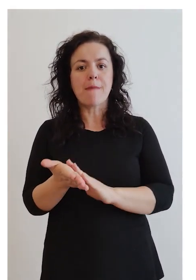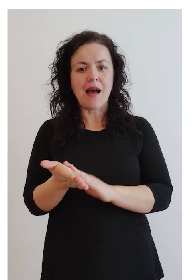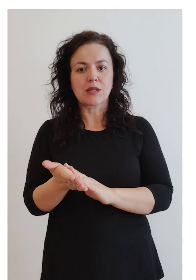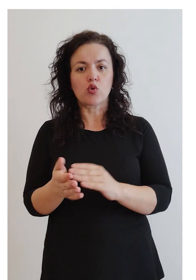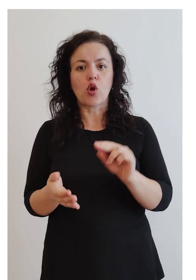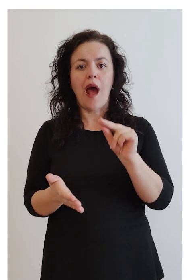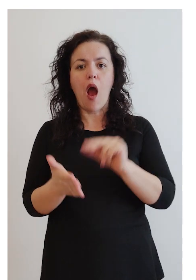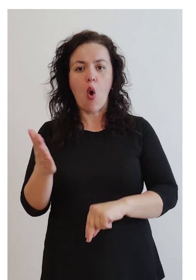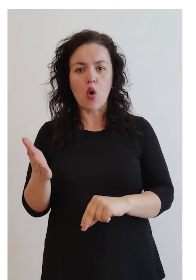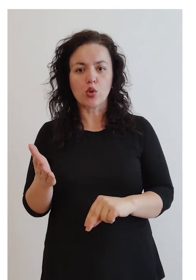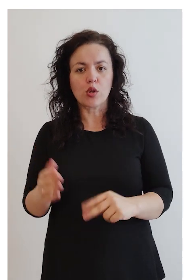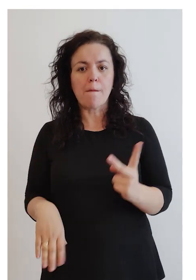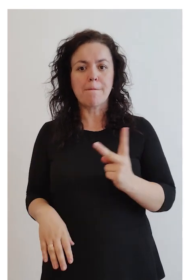Refuzul îmbarcării